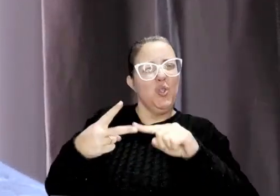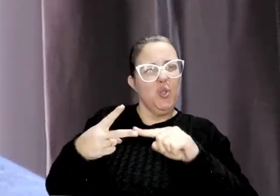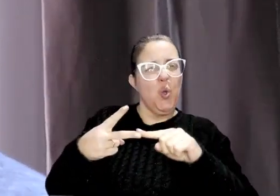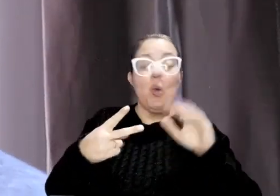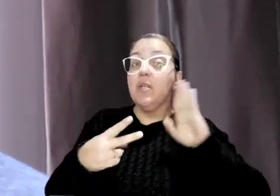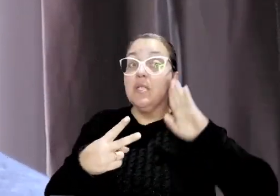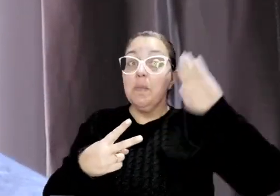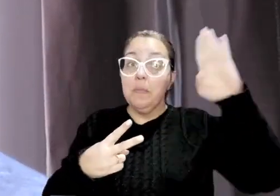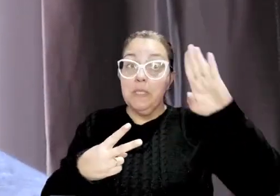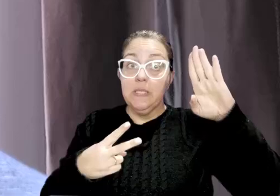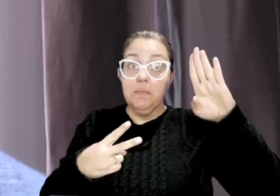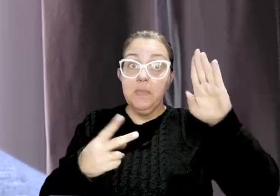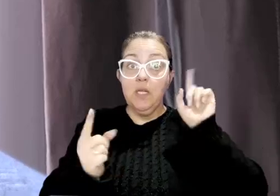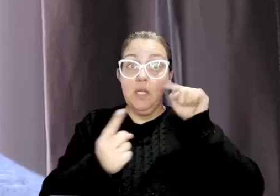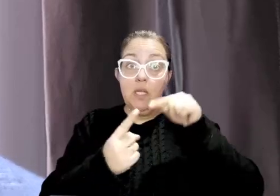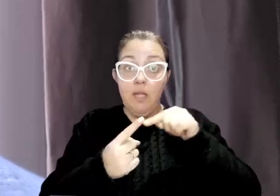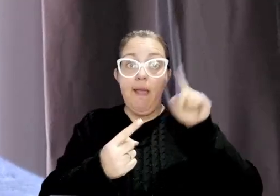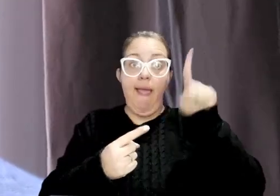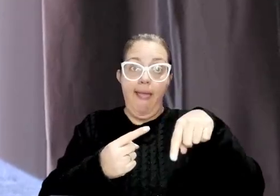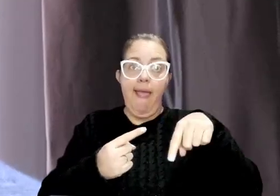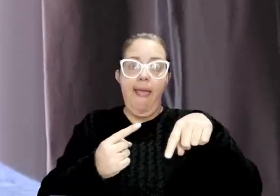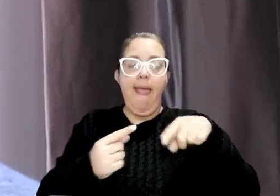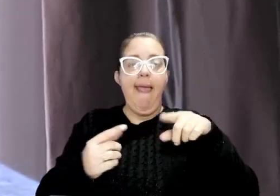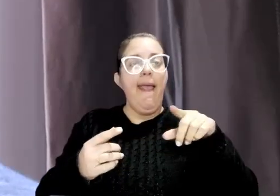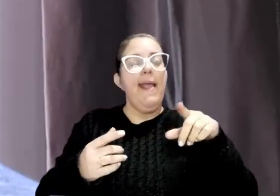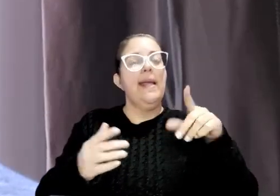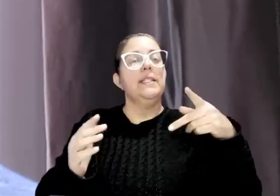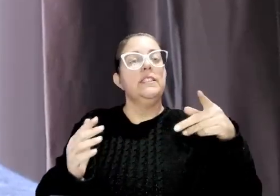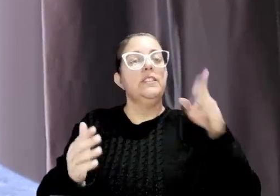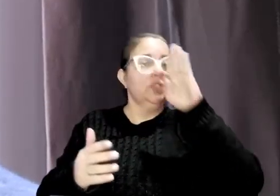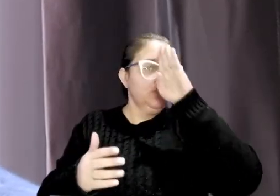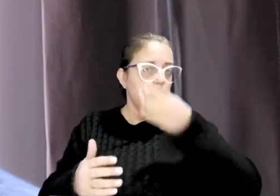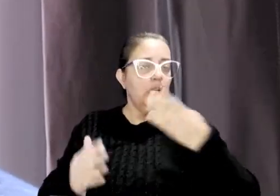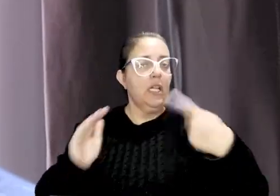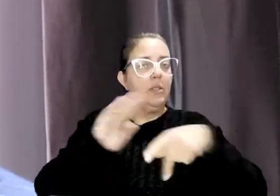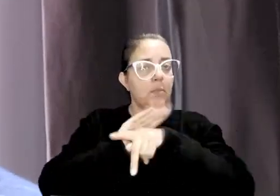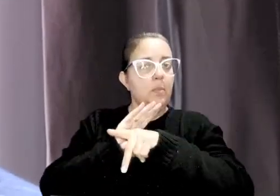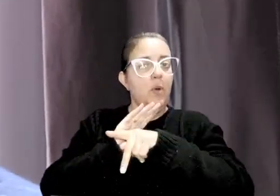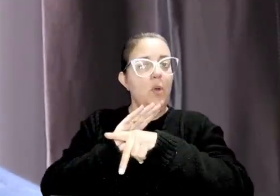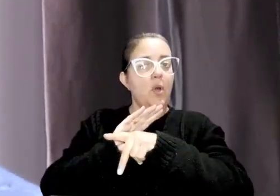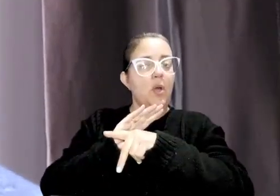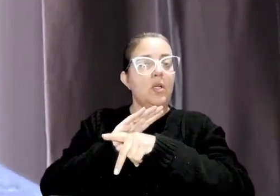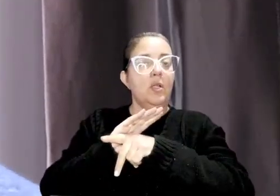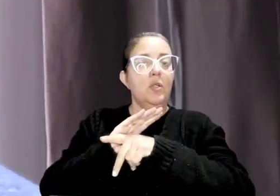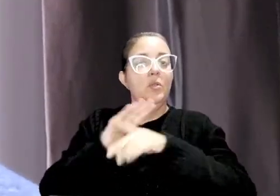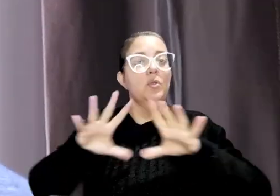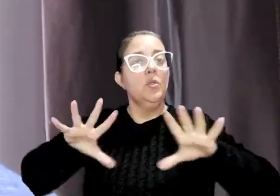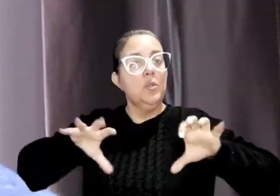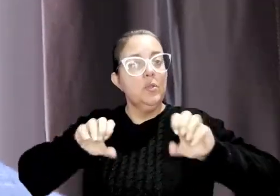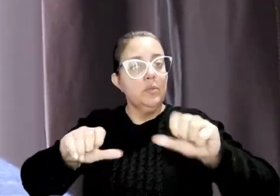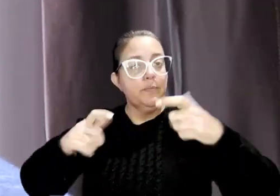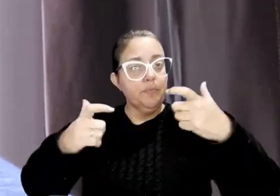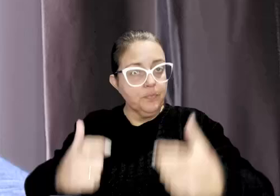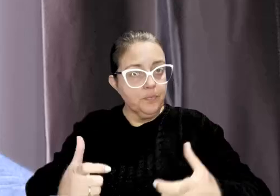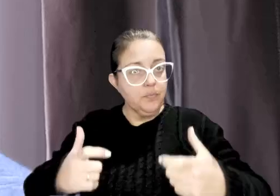mais Associados diretamente e com a apropriação e e conflitos com territórios tradicionais um